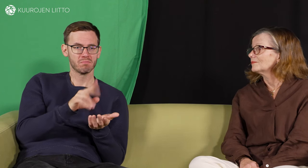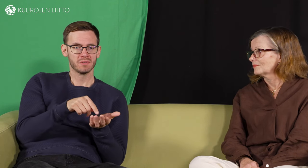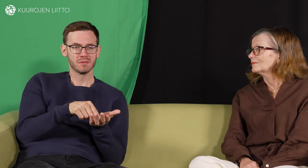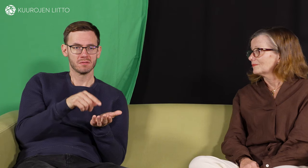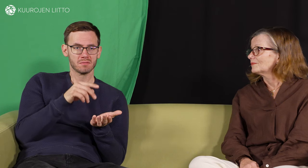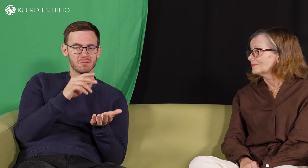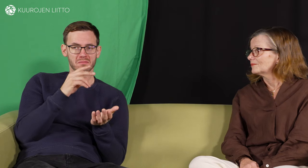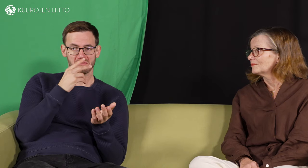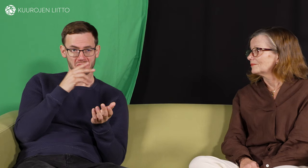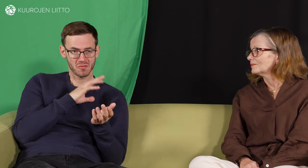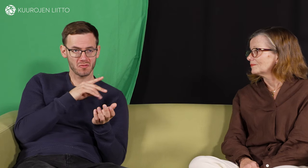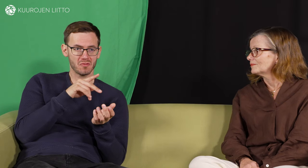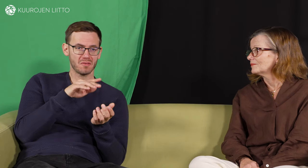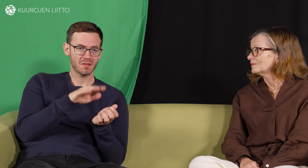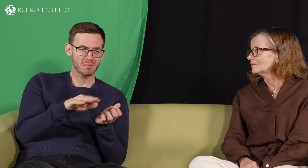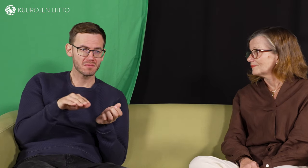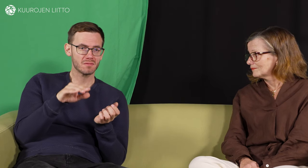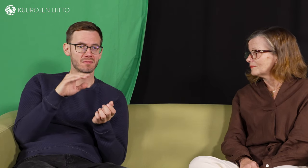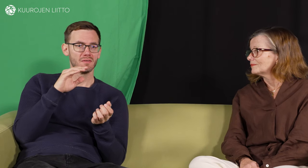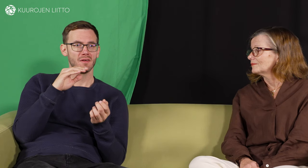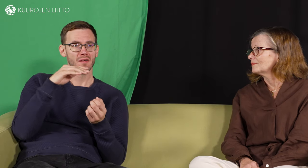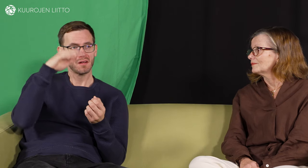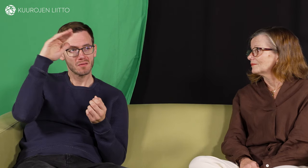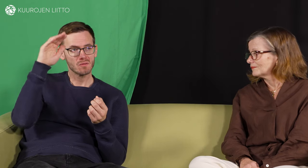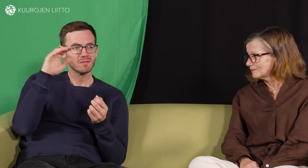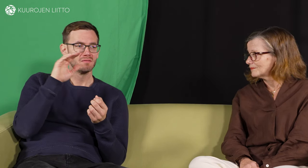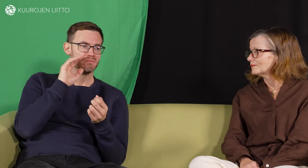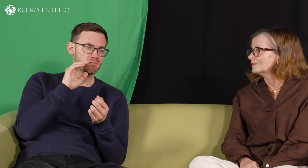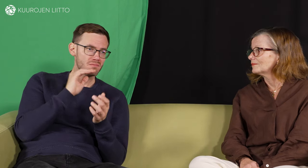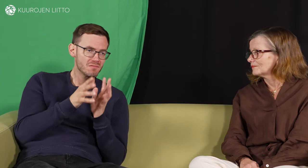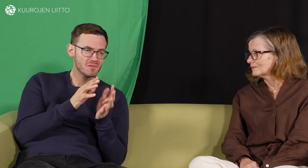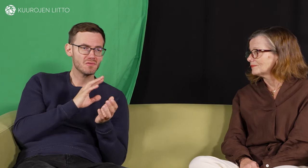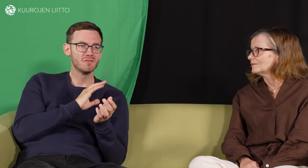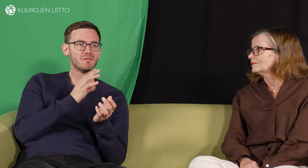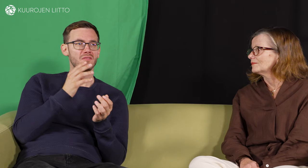Kirjastossa voi nähdä lasten, aikuisten ja vanhusten käyttämää viittomakieltä.